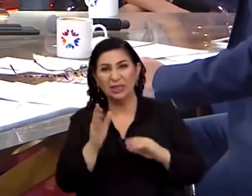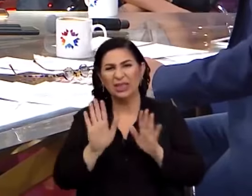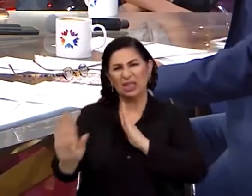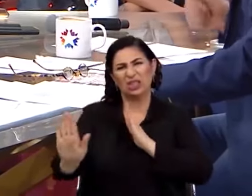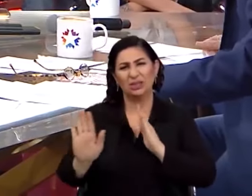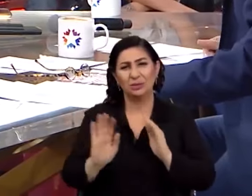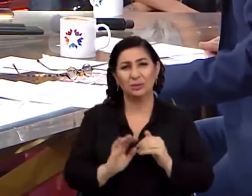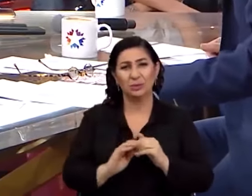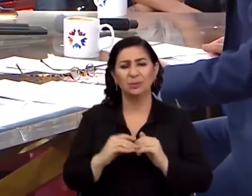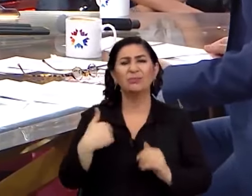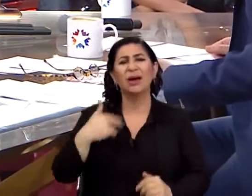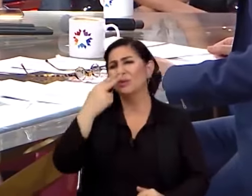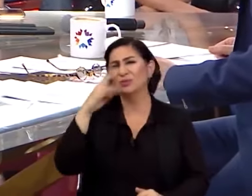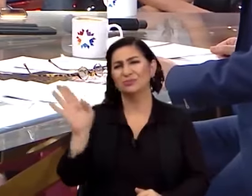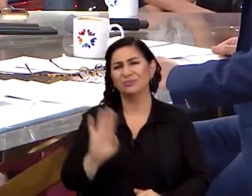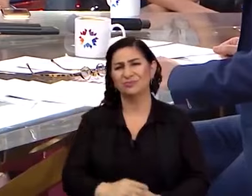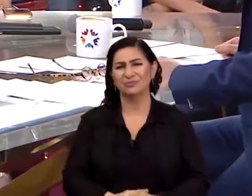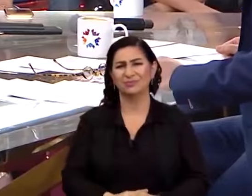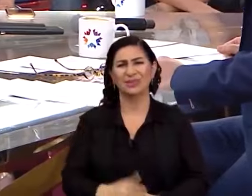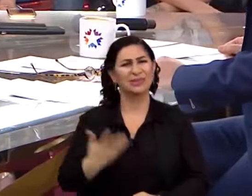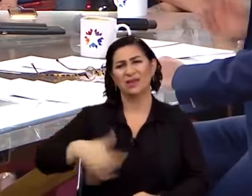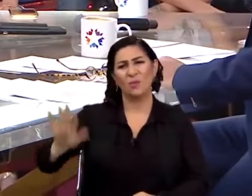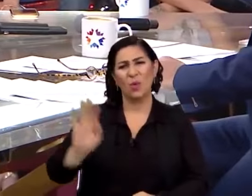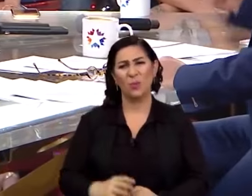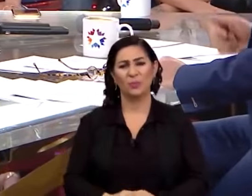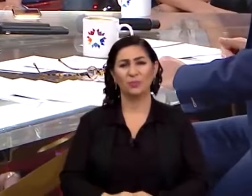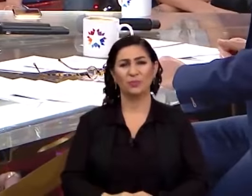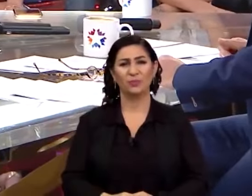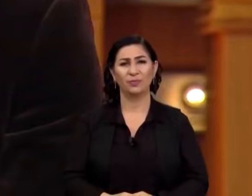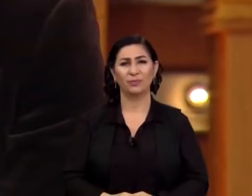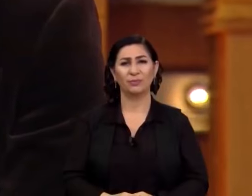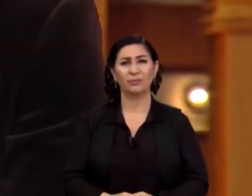Siz Efendim ol ben hiç hoşlanmam sevmiyorum Siz Efendim ol yani evet